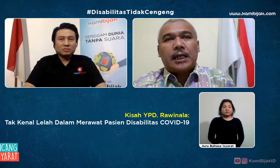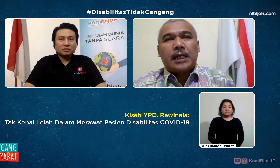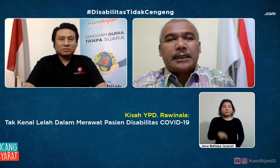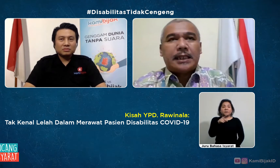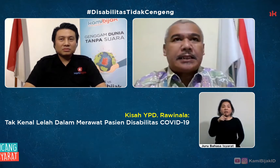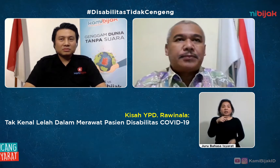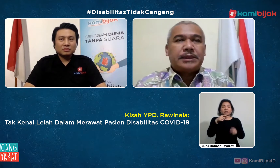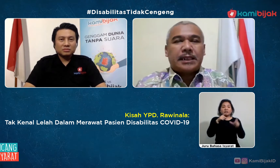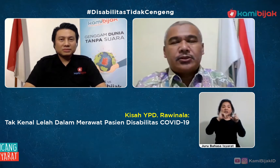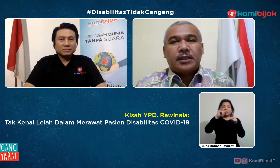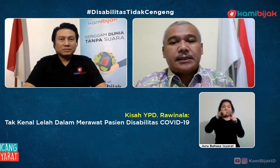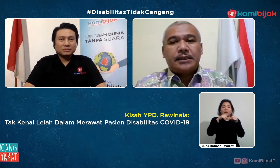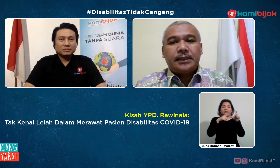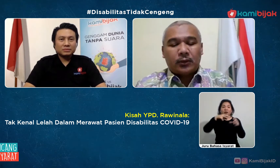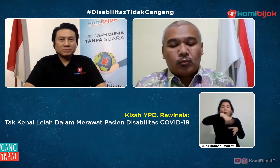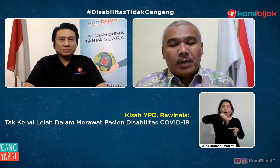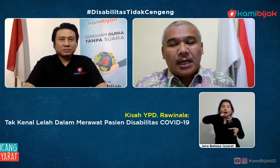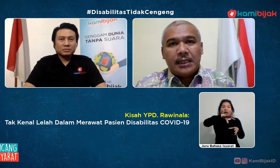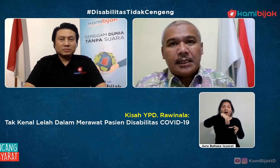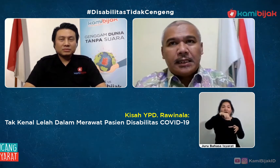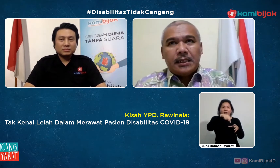untuk anak-anak bisa diisolasi di rumah.